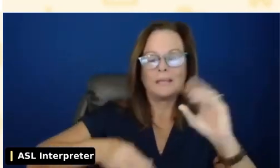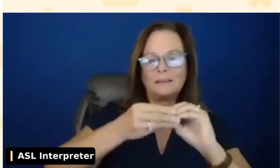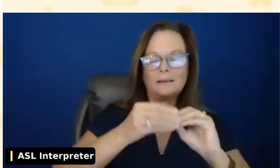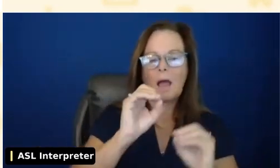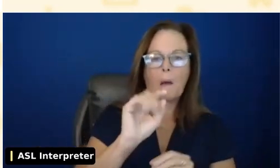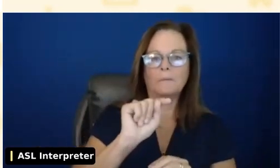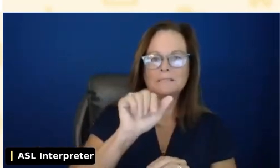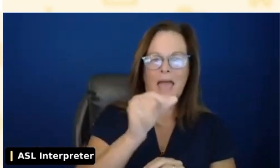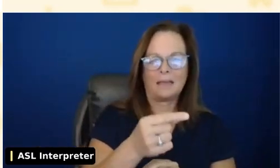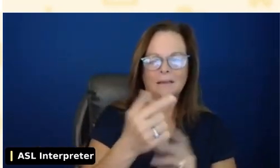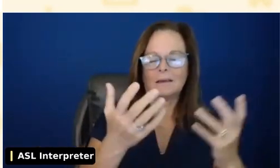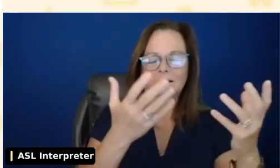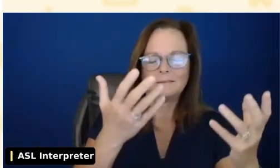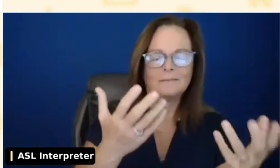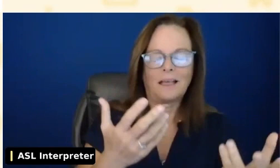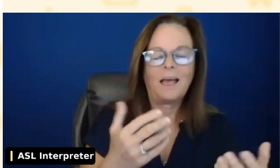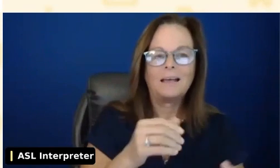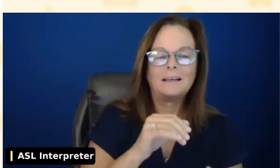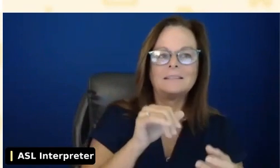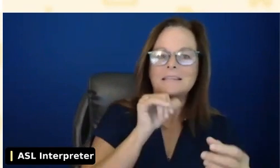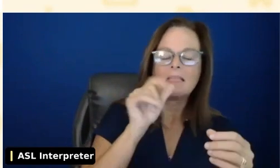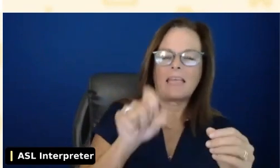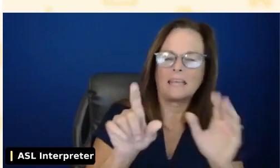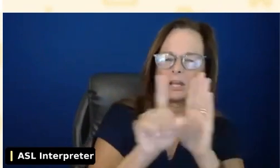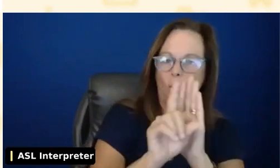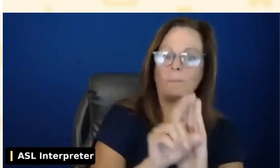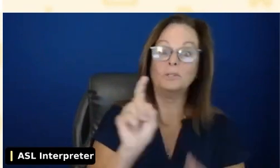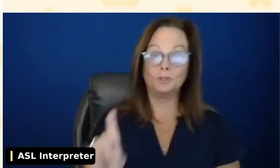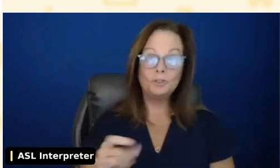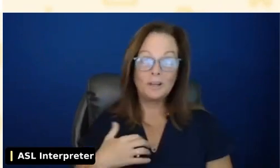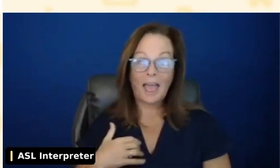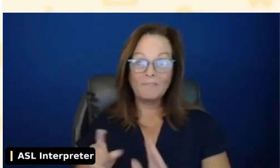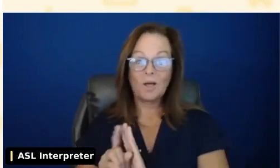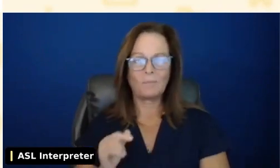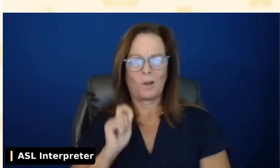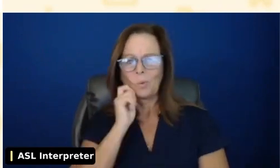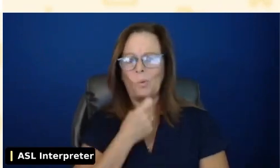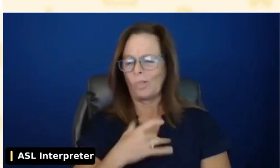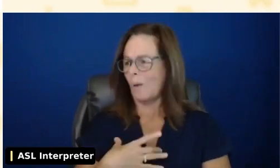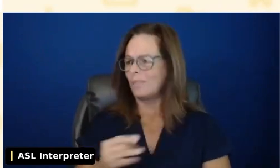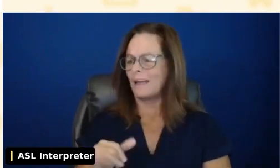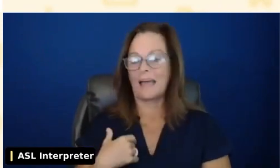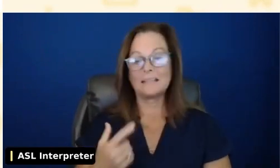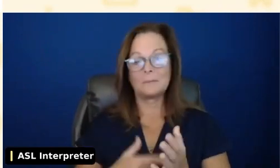No digo que deba tener una alarma así pero sería genial si así fuera, porque sé que a mí personalmente a veces se me olvida o me apresuro un poco,